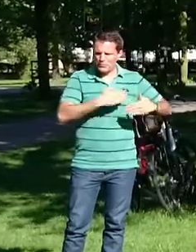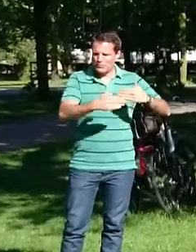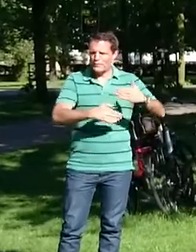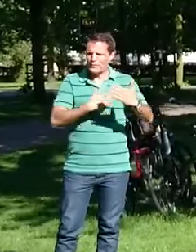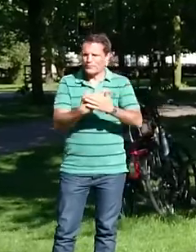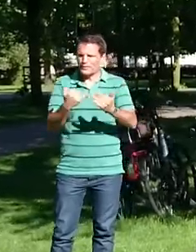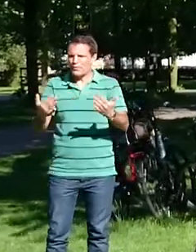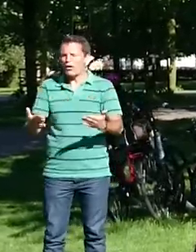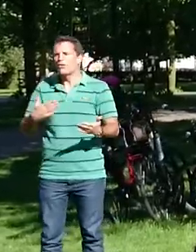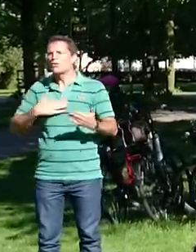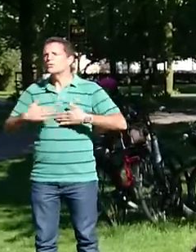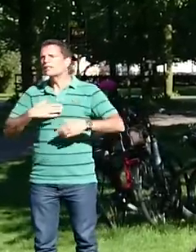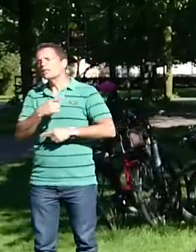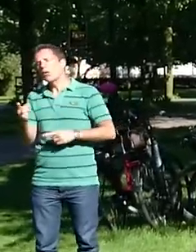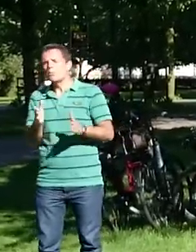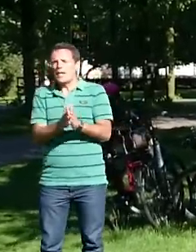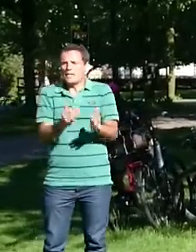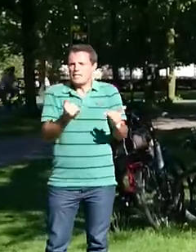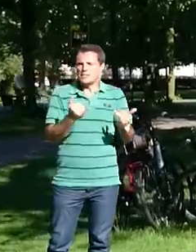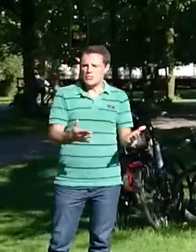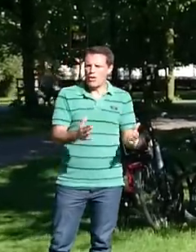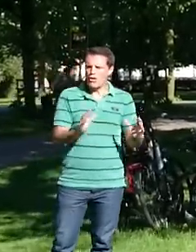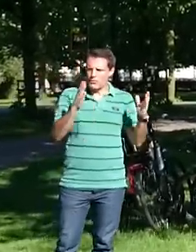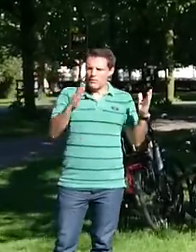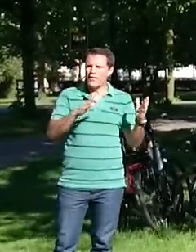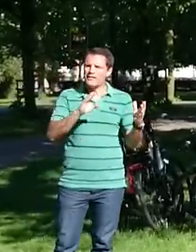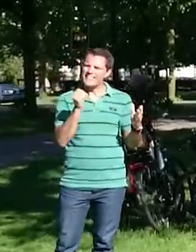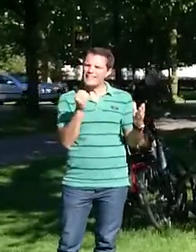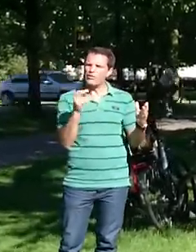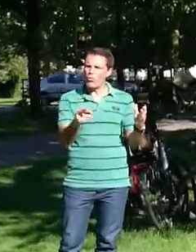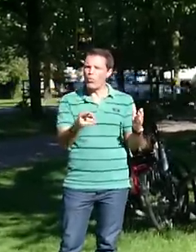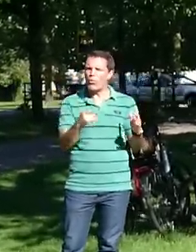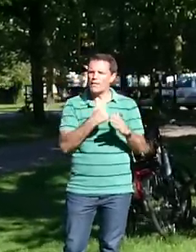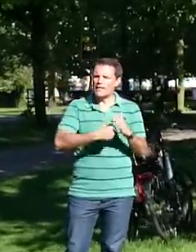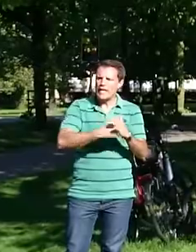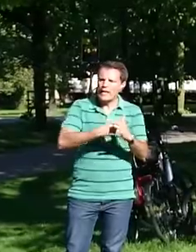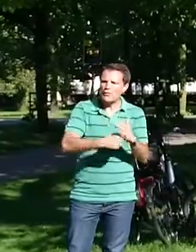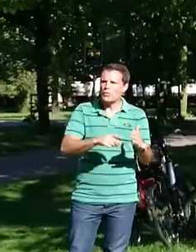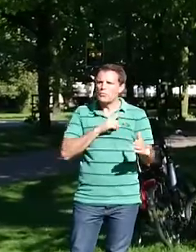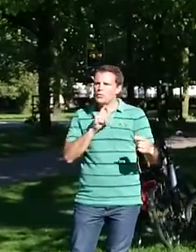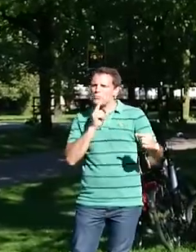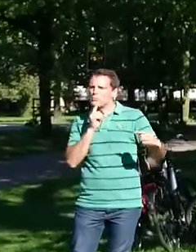och uppleva det här. Nio år av kamp och så mycket motstånd de mötte i början.